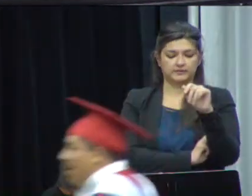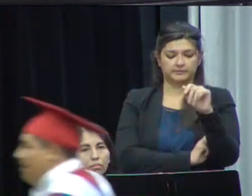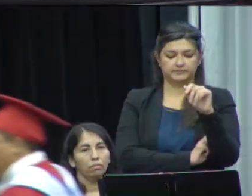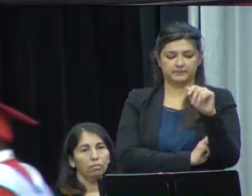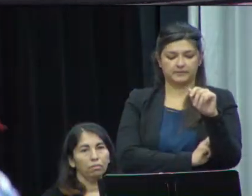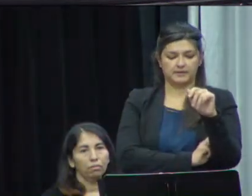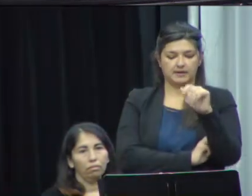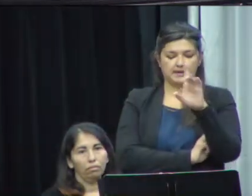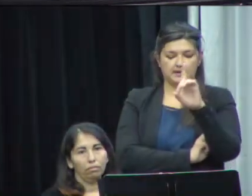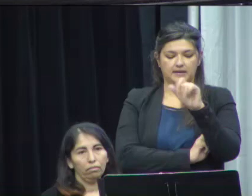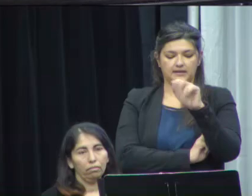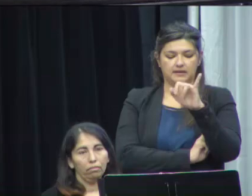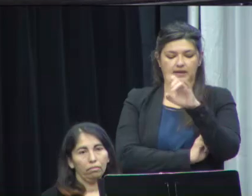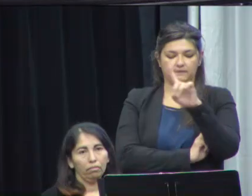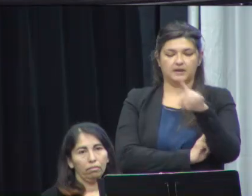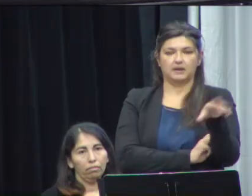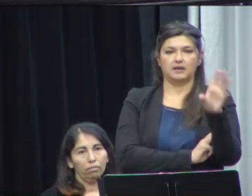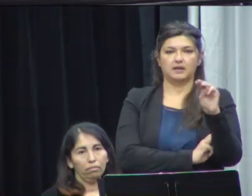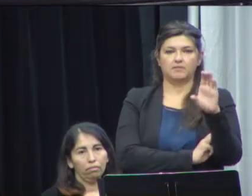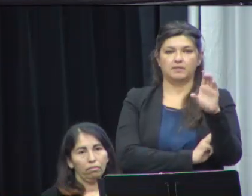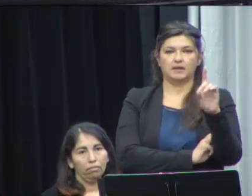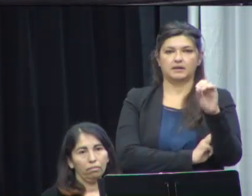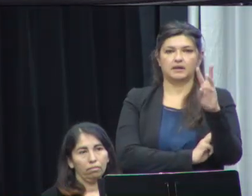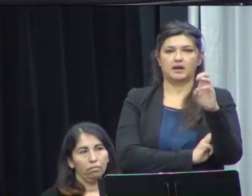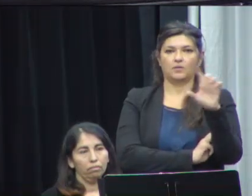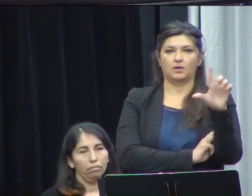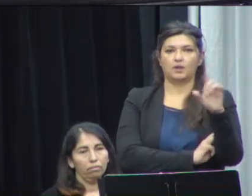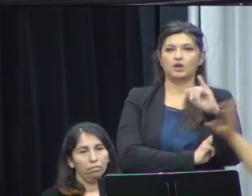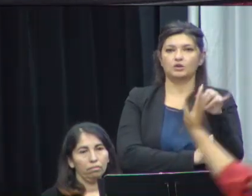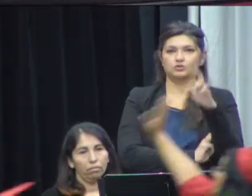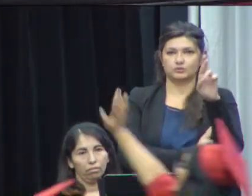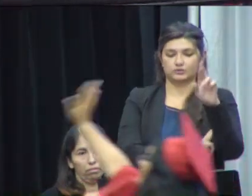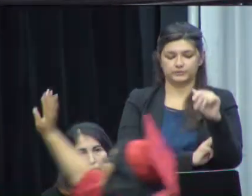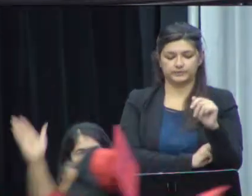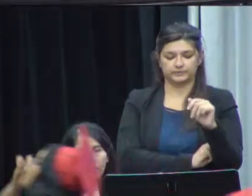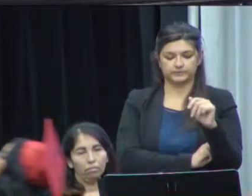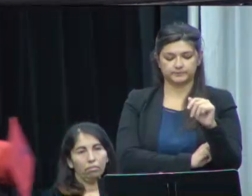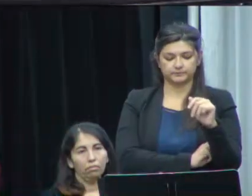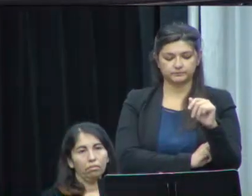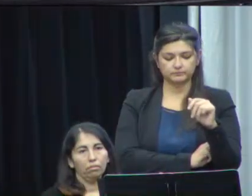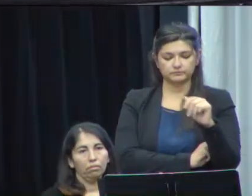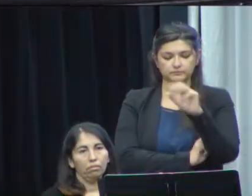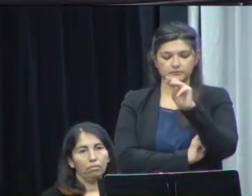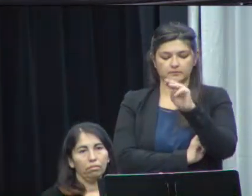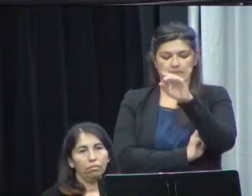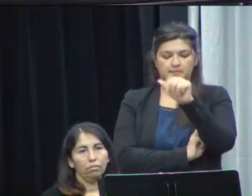David McDowell, Jr. (audience applauds) Mia Medina.